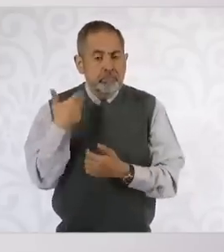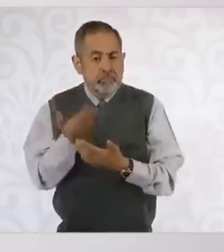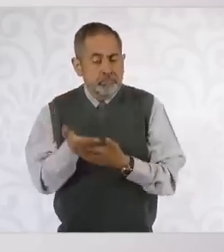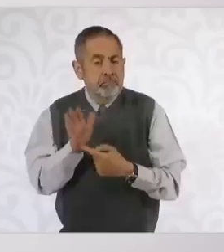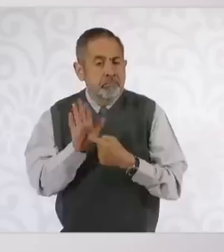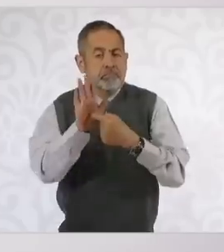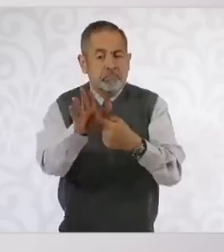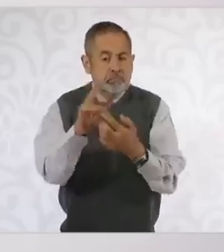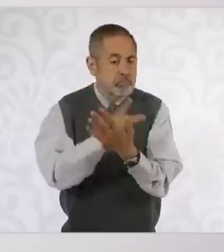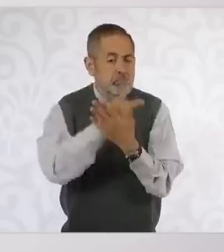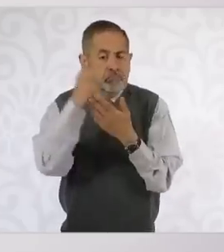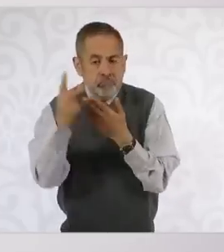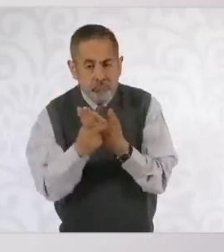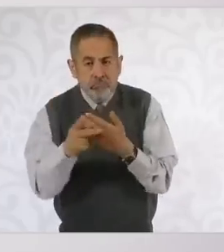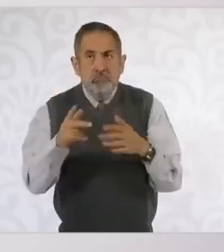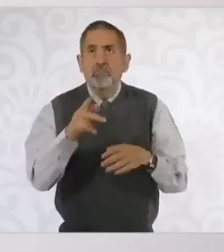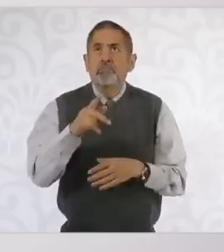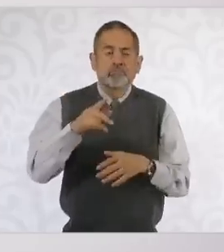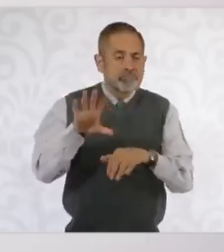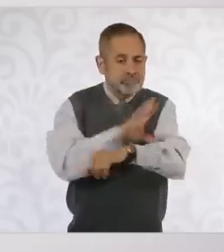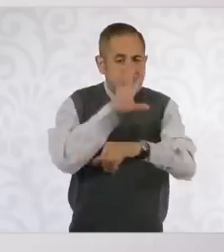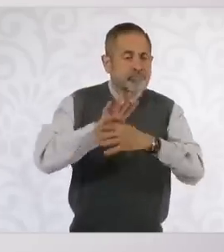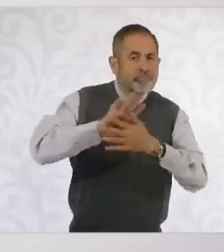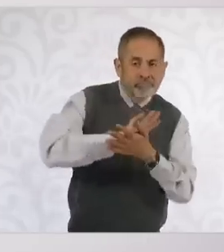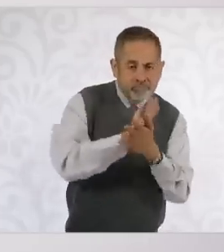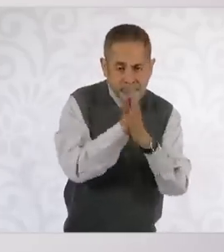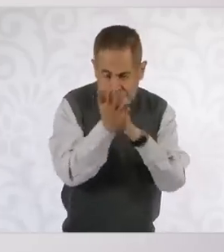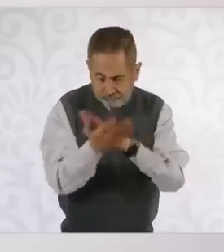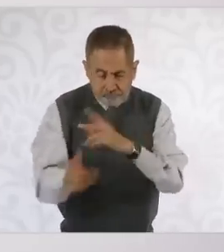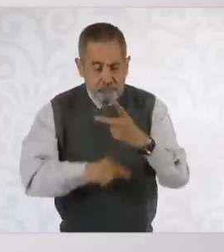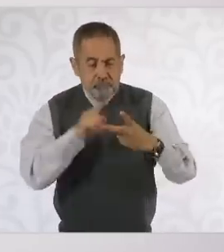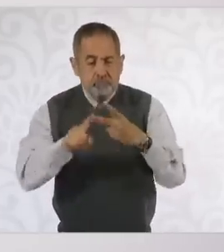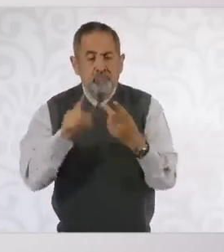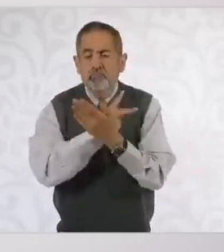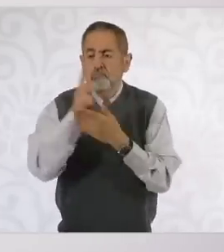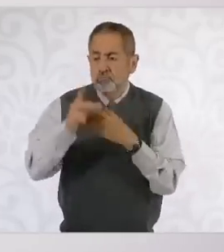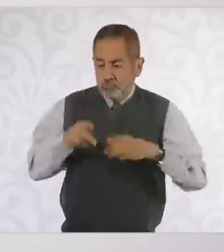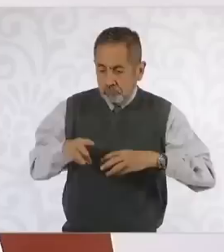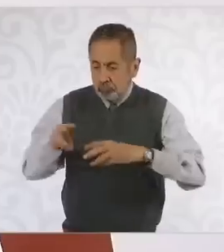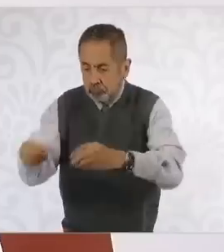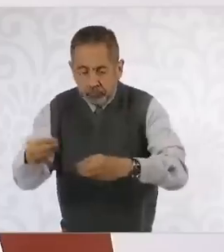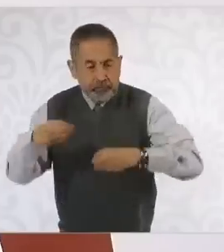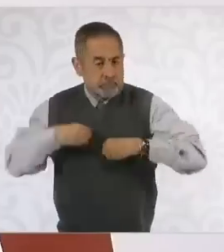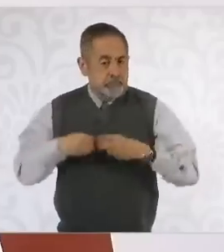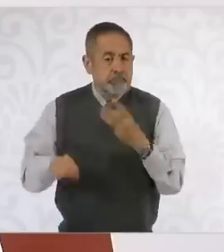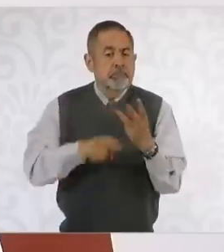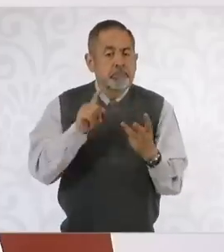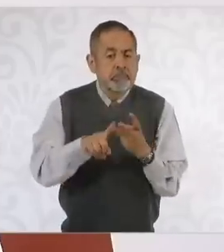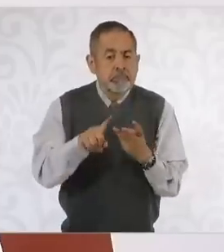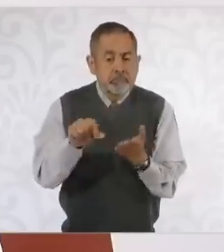program sembrando vida otros programas como por ejemplo este centro de economía circular que vamos